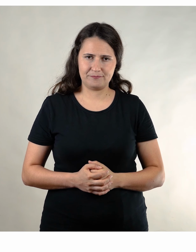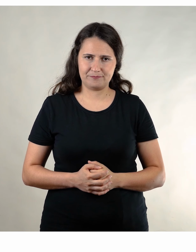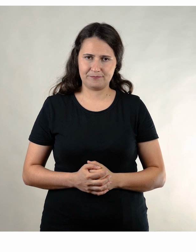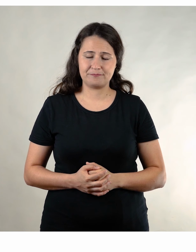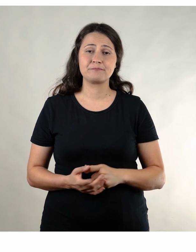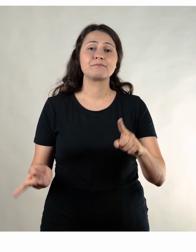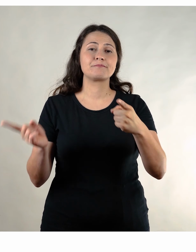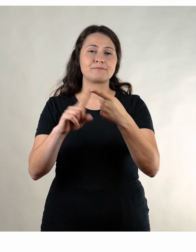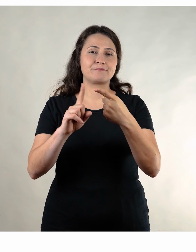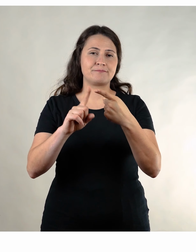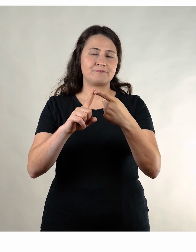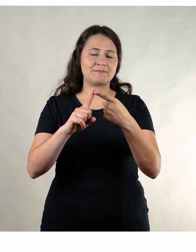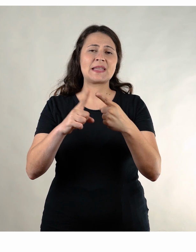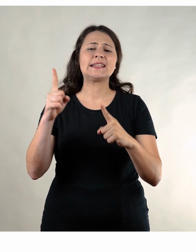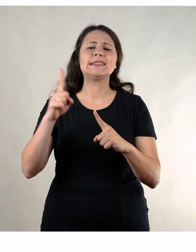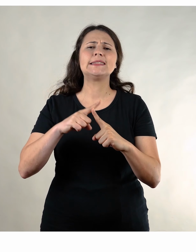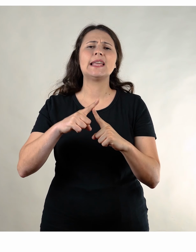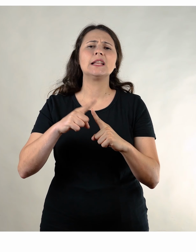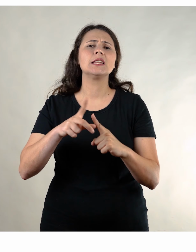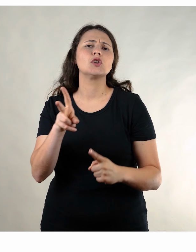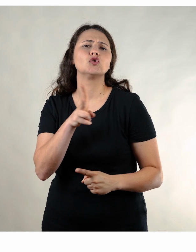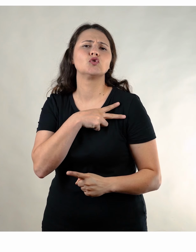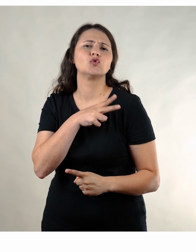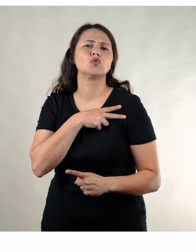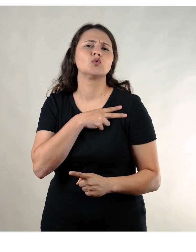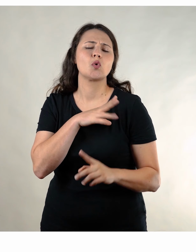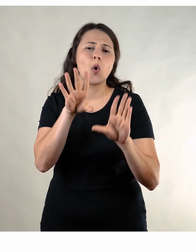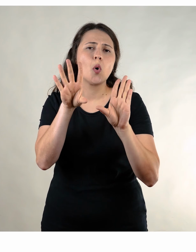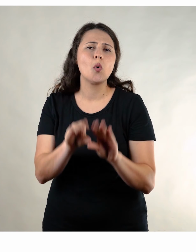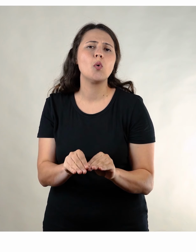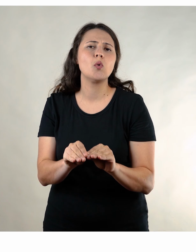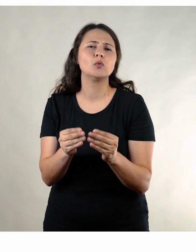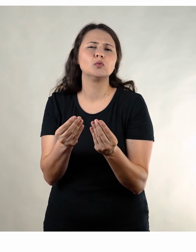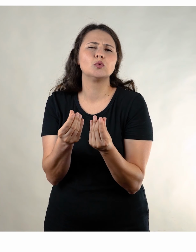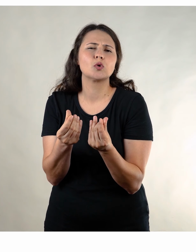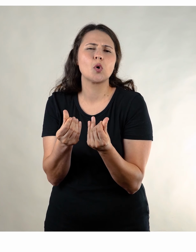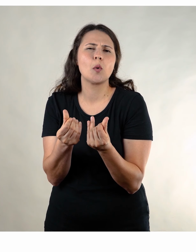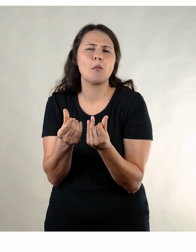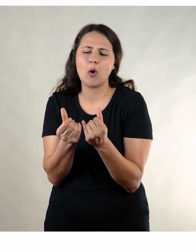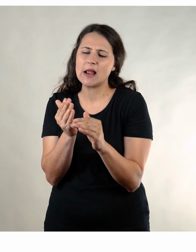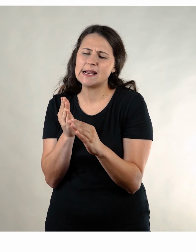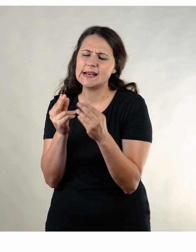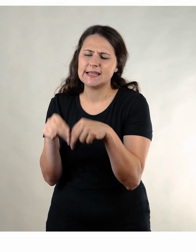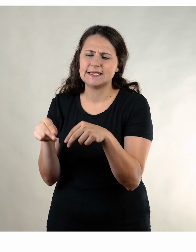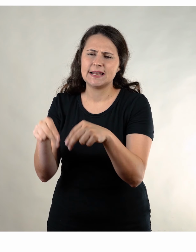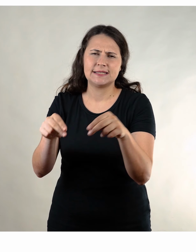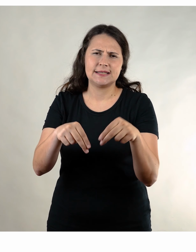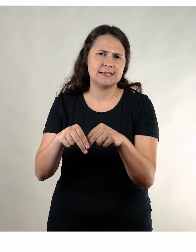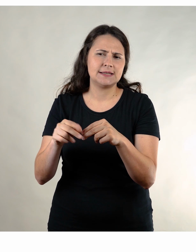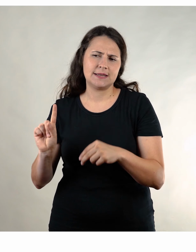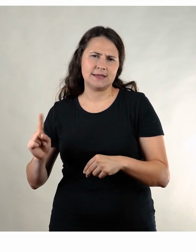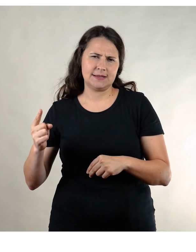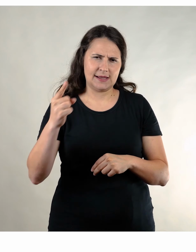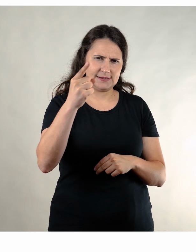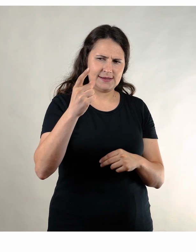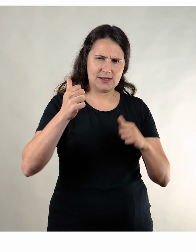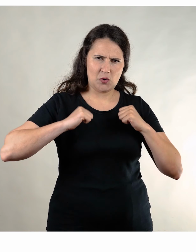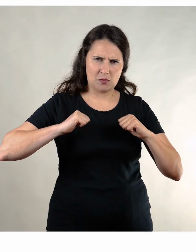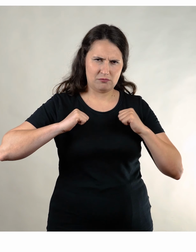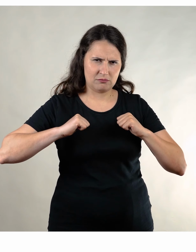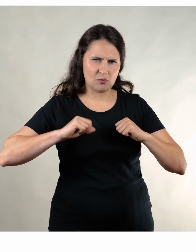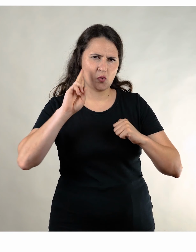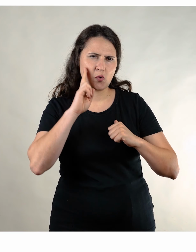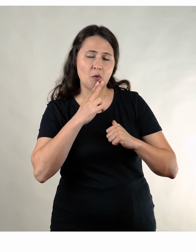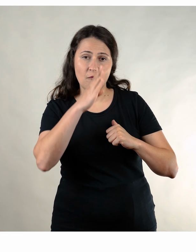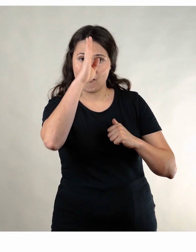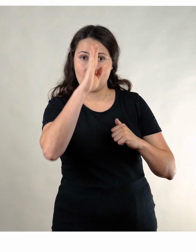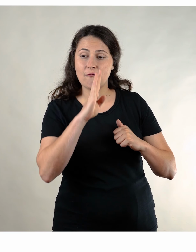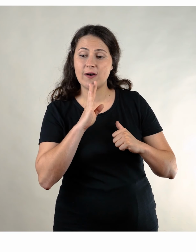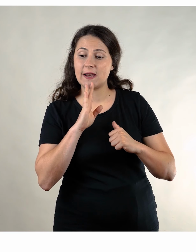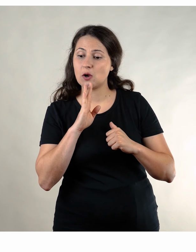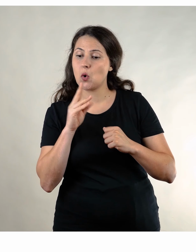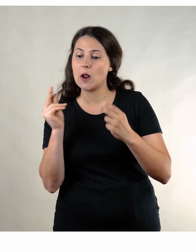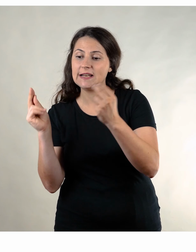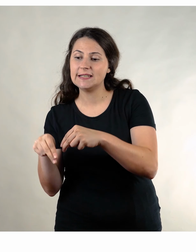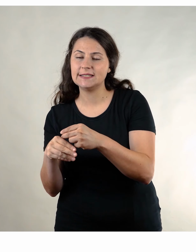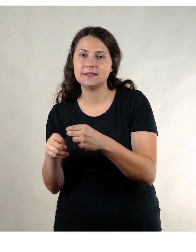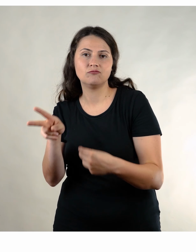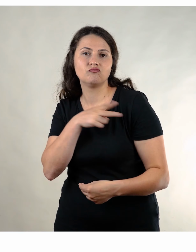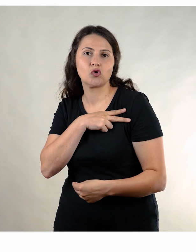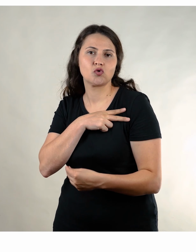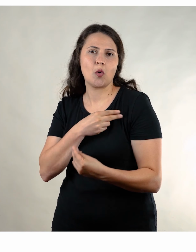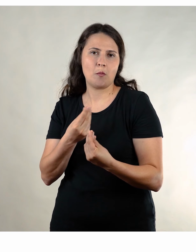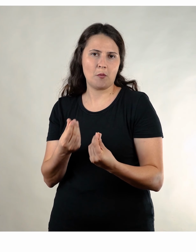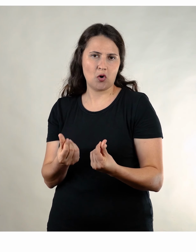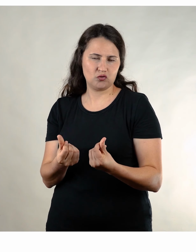«Αποτελεσματικές τεχνικές τοπικών παρεμβάσεων για ταξιδιώτες με μερική/ολική απώλεια ακοής»